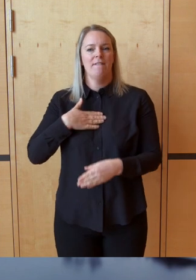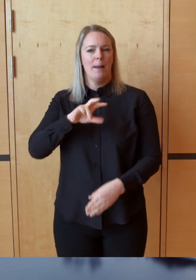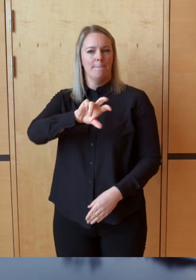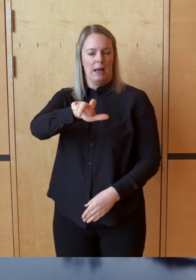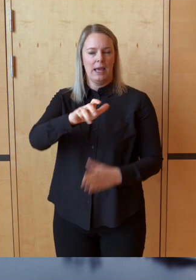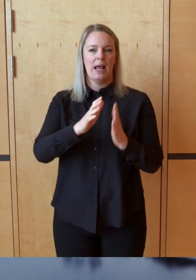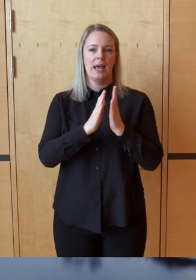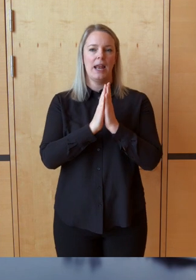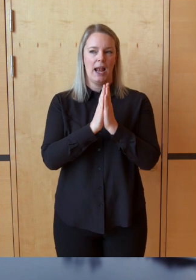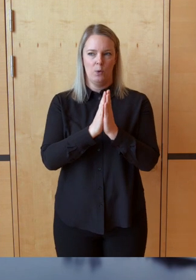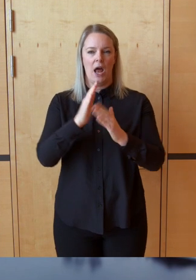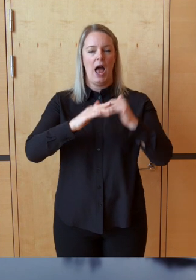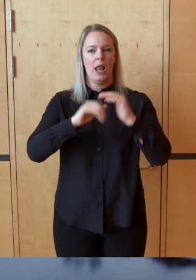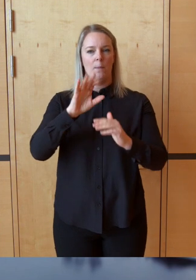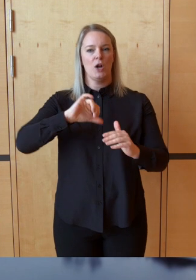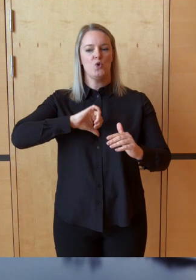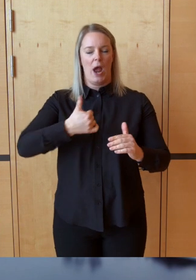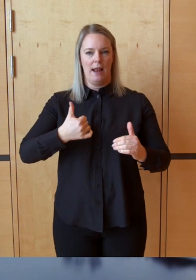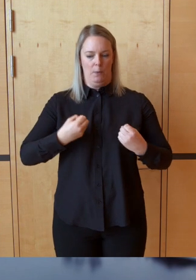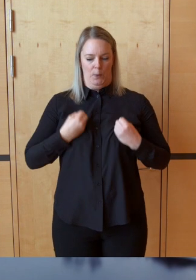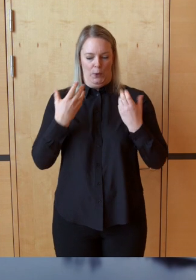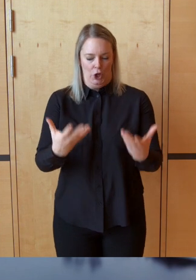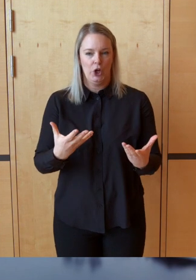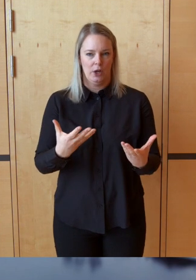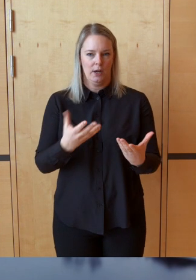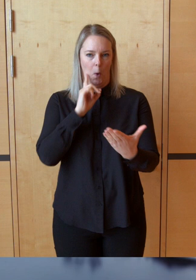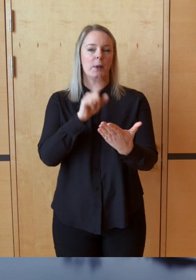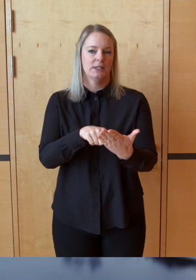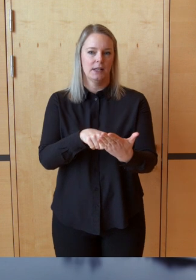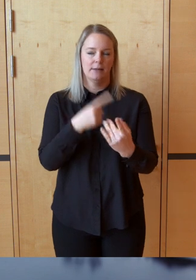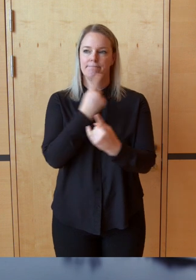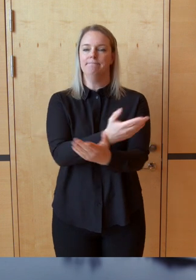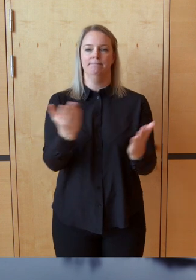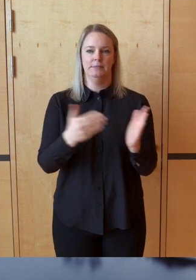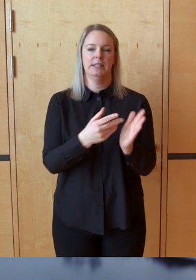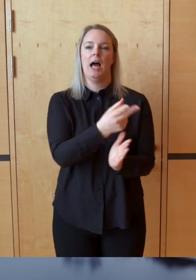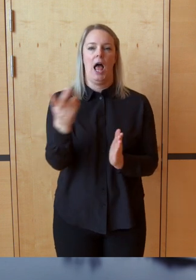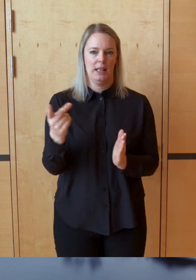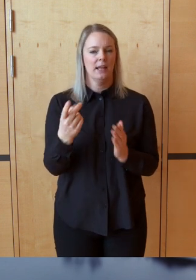Sätt en timer om rätten att utöva uttrycka sin religiösa tro